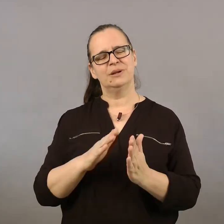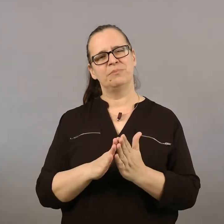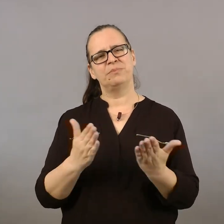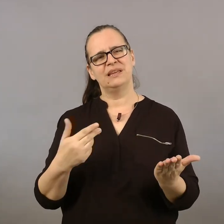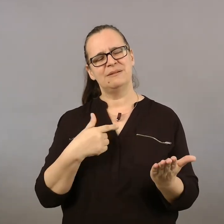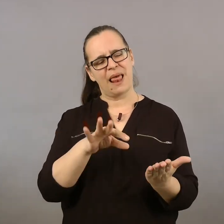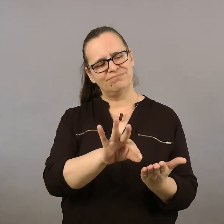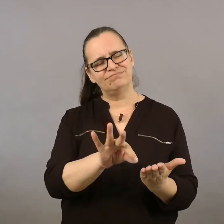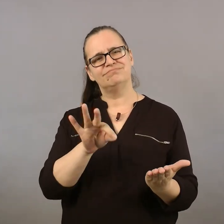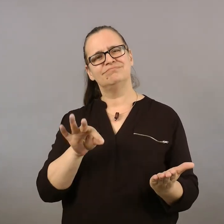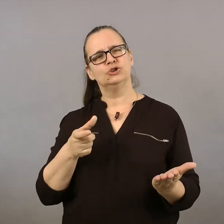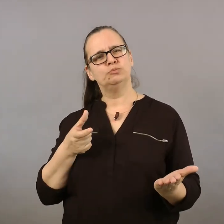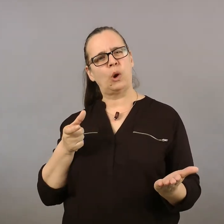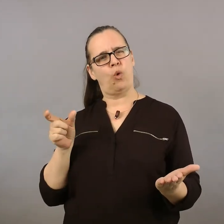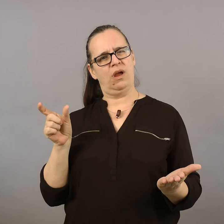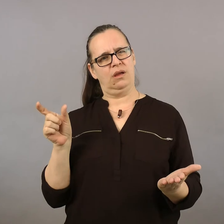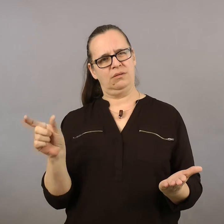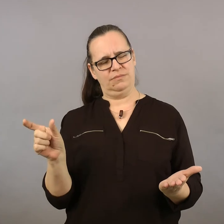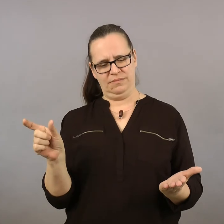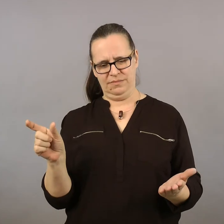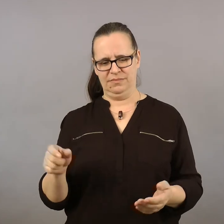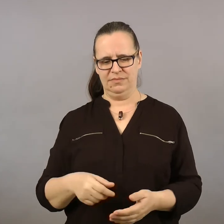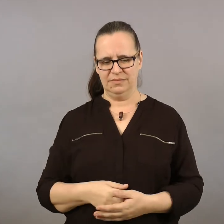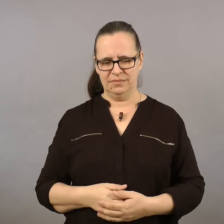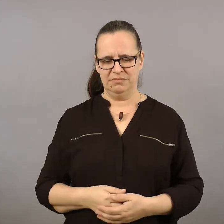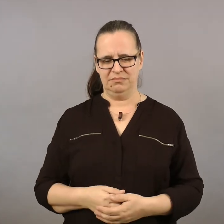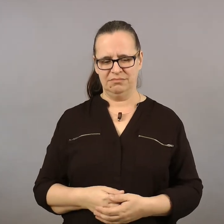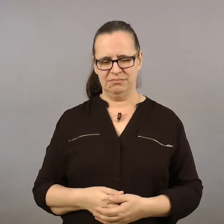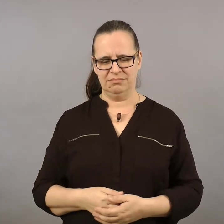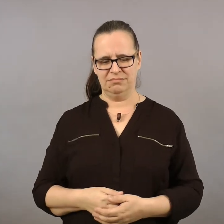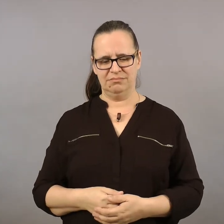Ich habe diesen Text aus der Bibel ausgewählt,